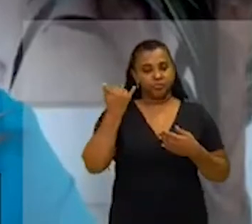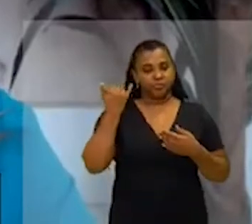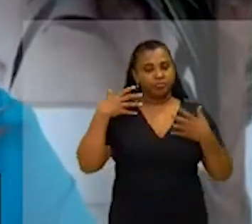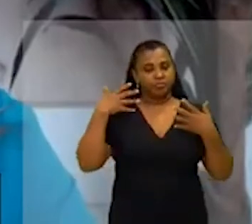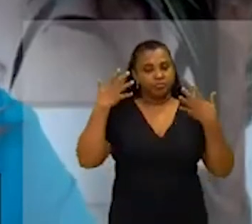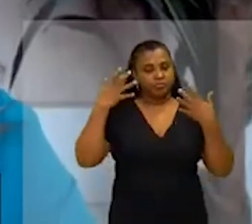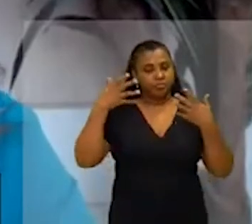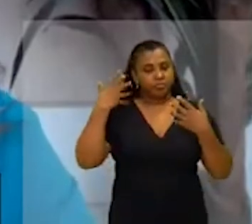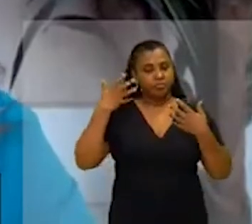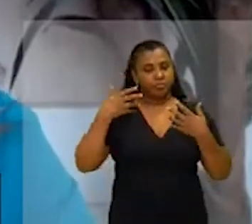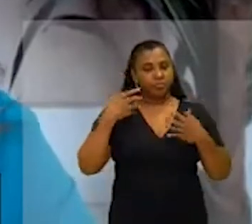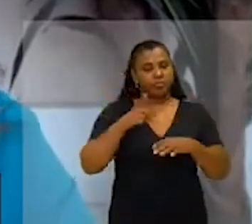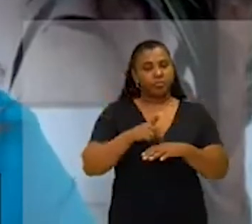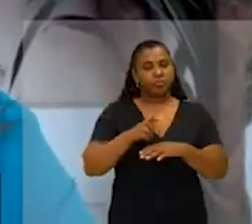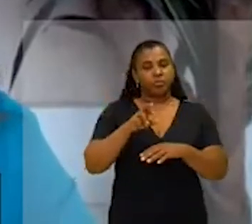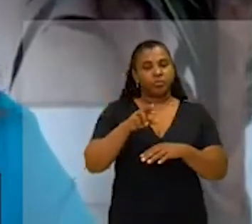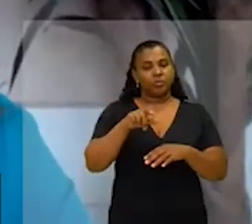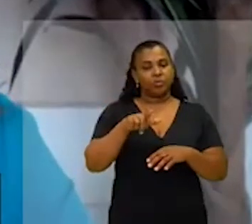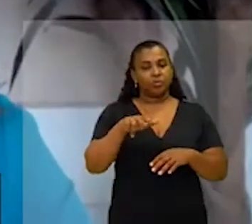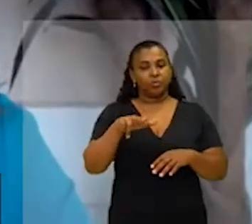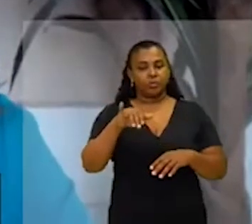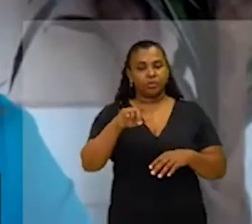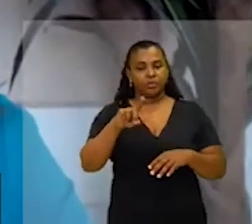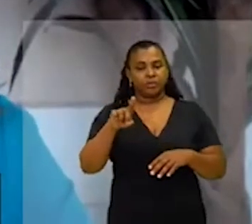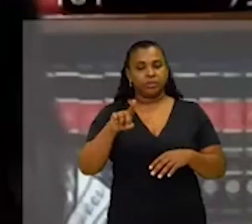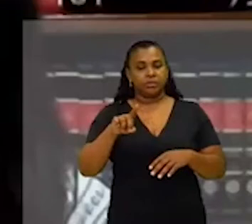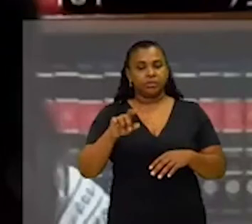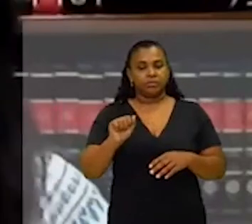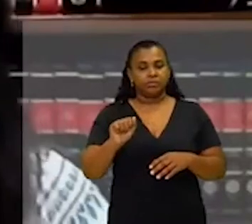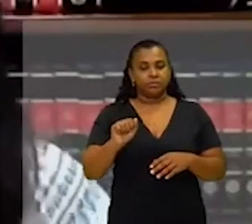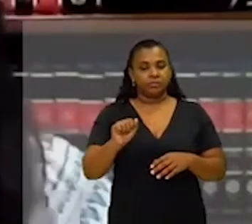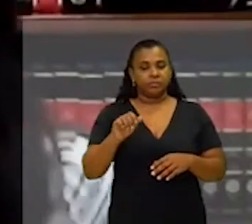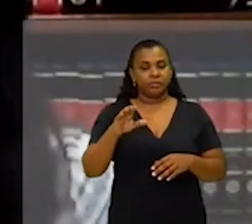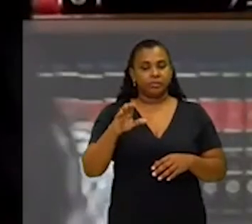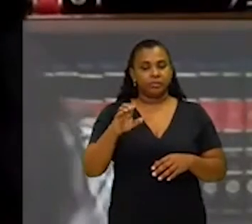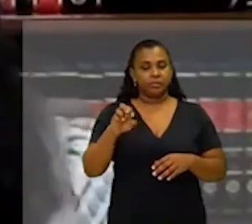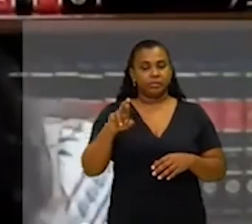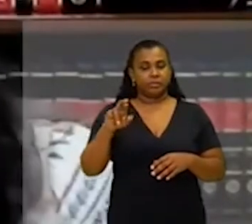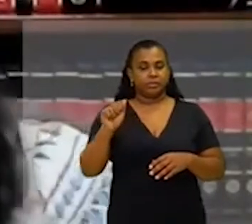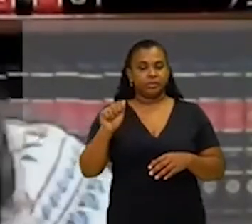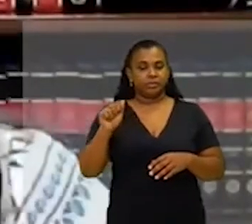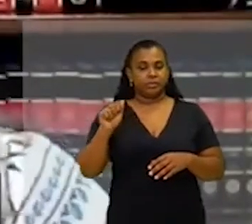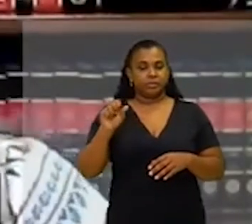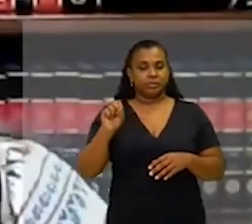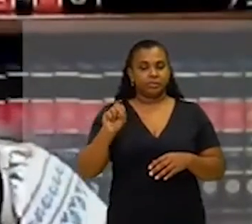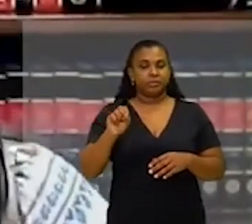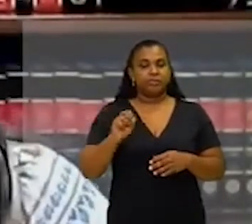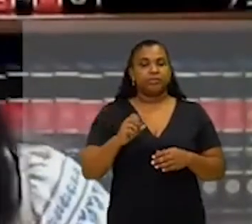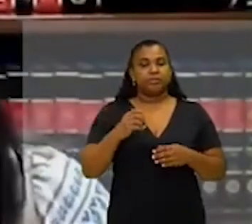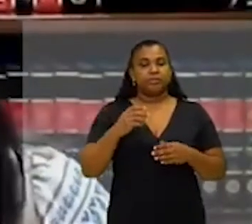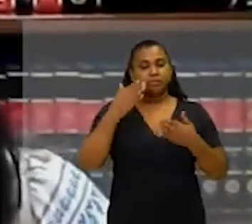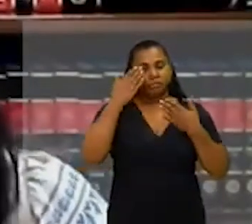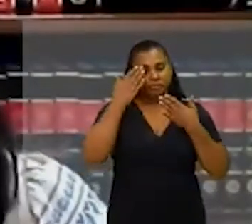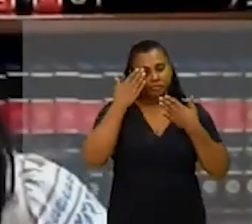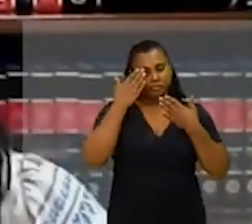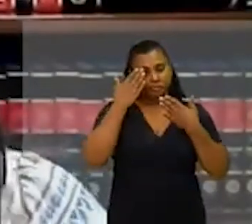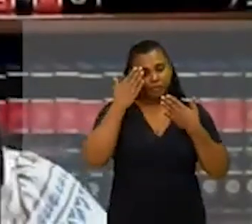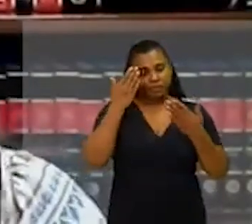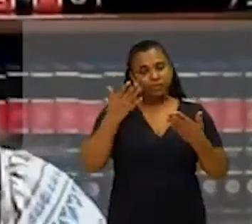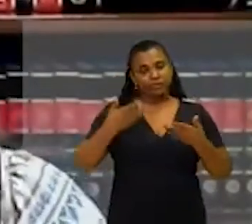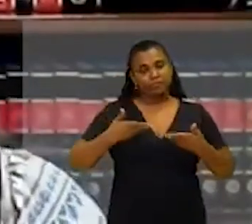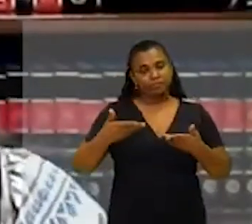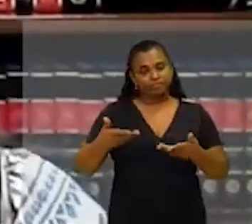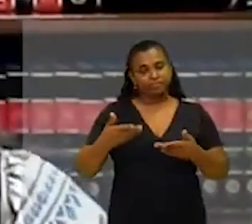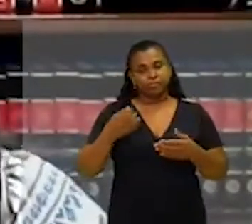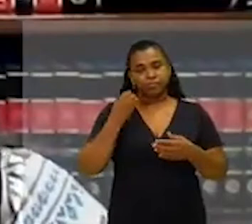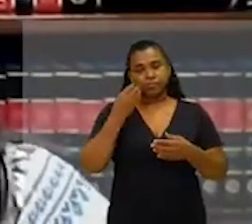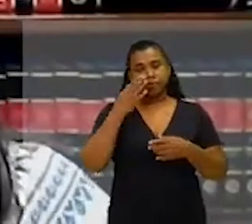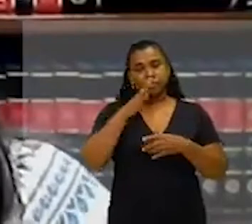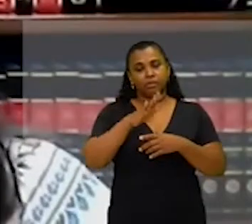Doutora Andreza Carla Denise Boa tarde a todas EA todos que nos acompanham ela me chamam vivo